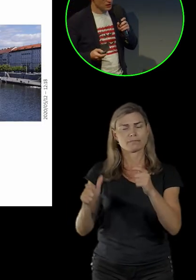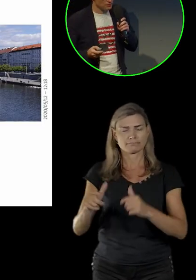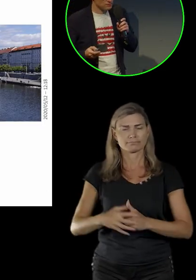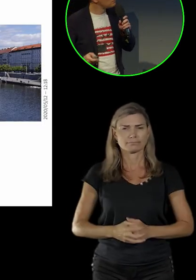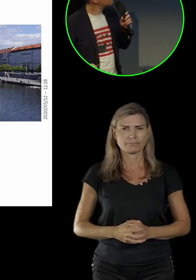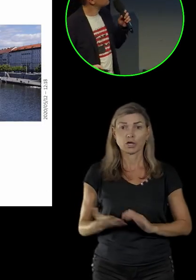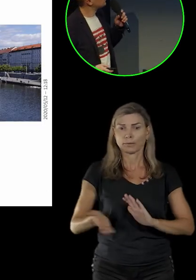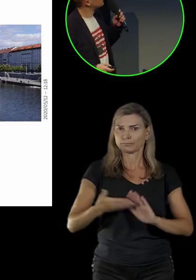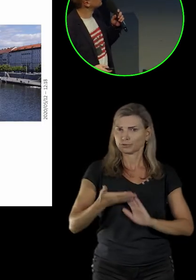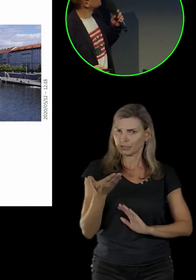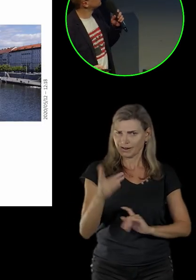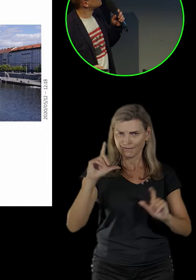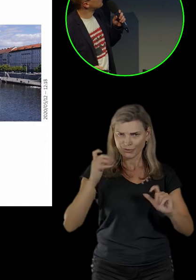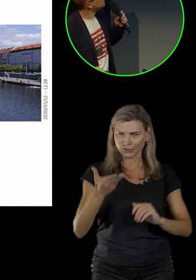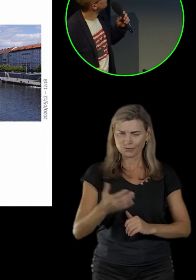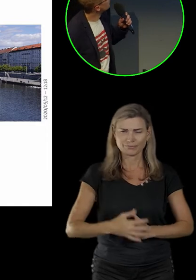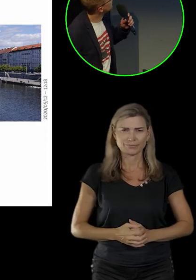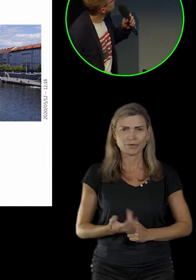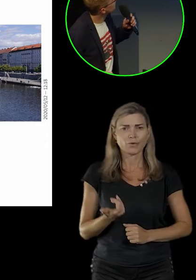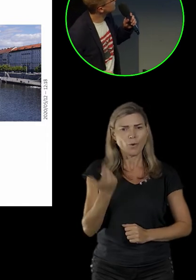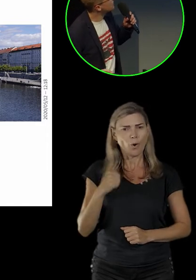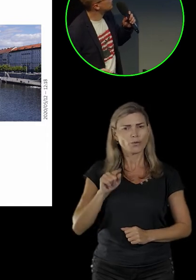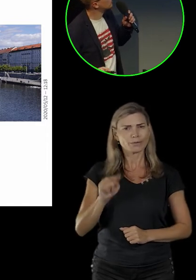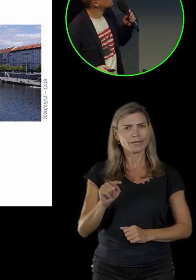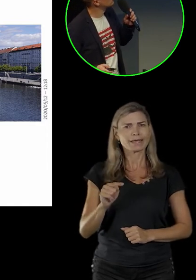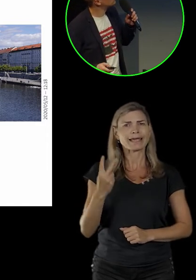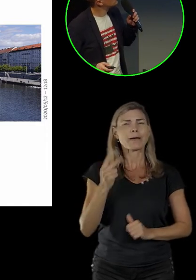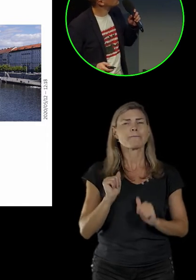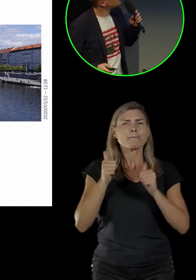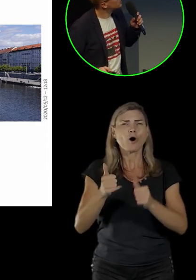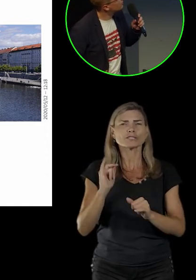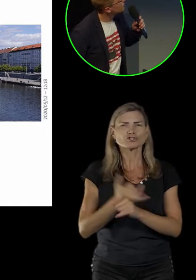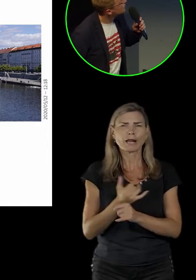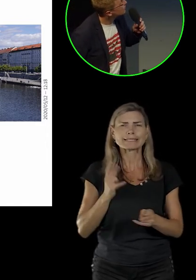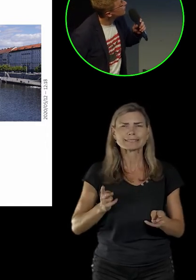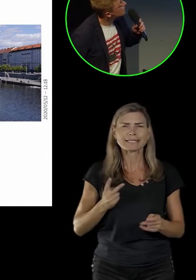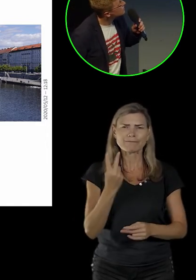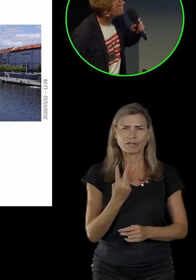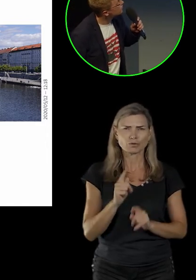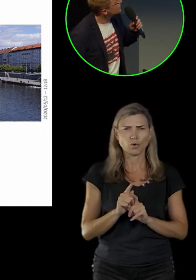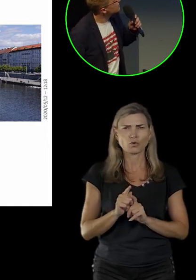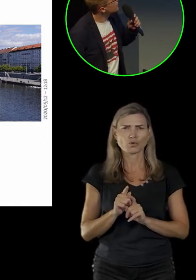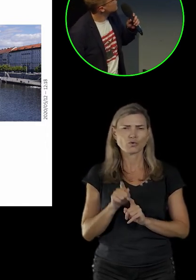Příkladem například fotka z Výtoňského mostu směrem k centru města.